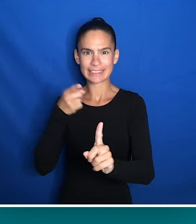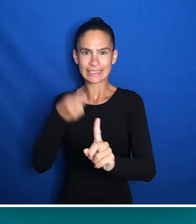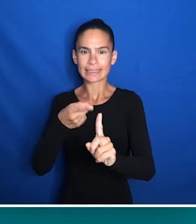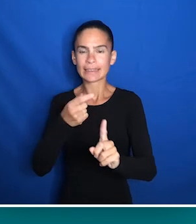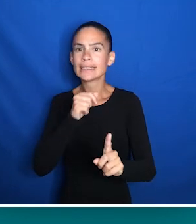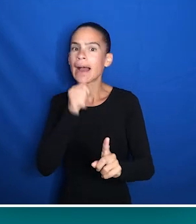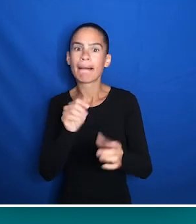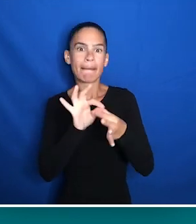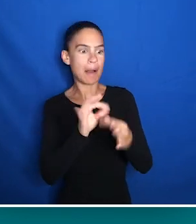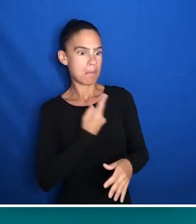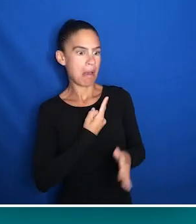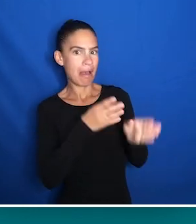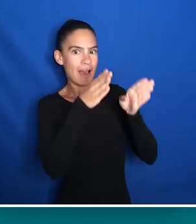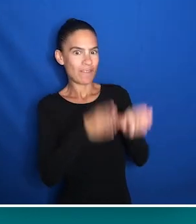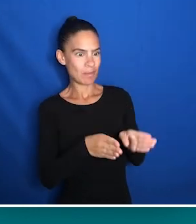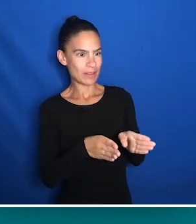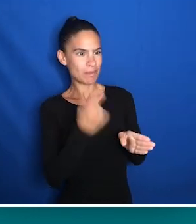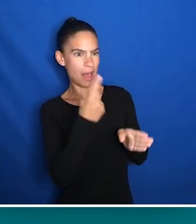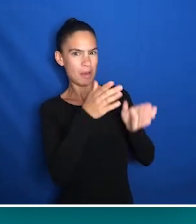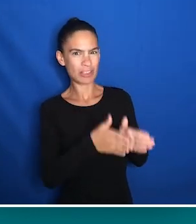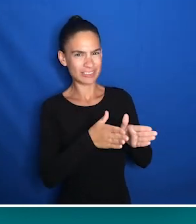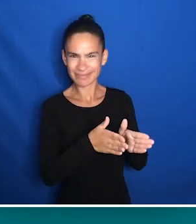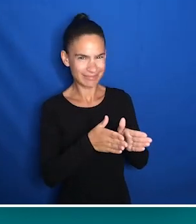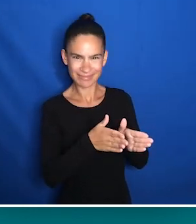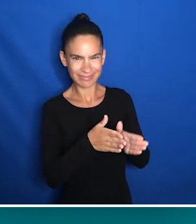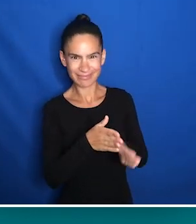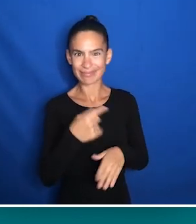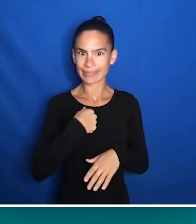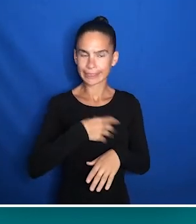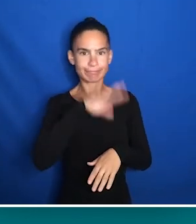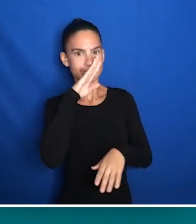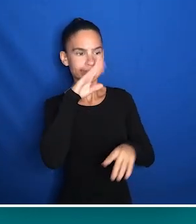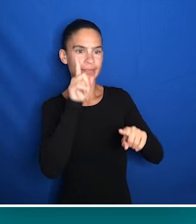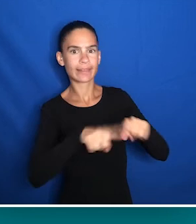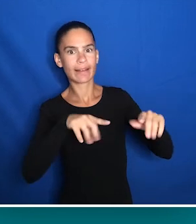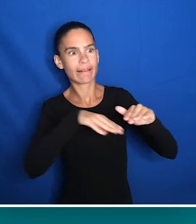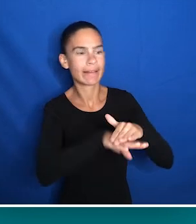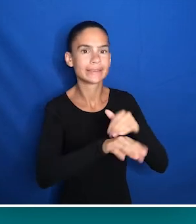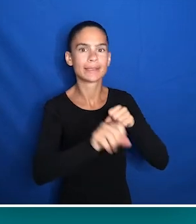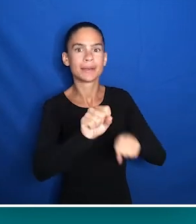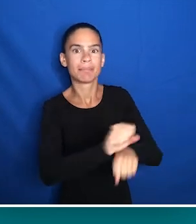no es solo sobre que ese individuo en particular no sea capaz de acceder a un negocio